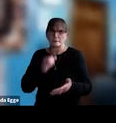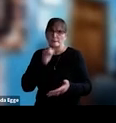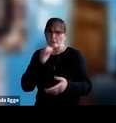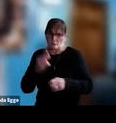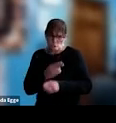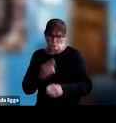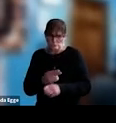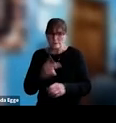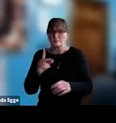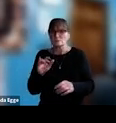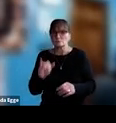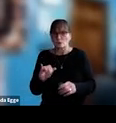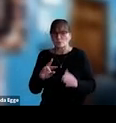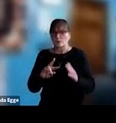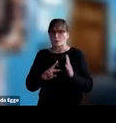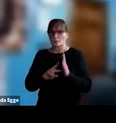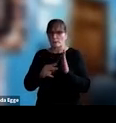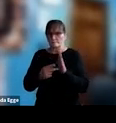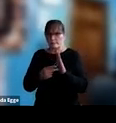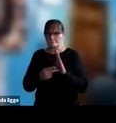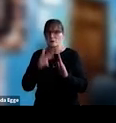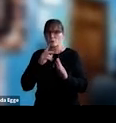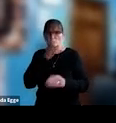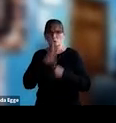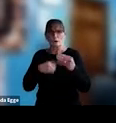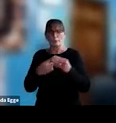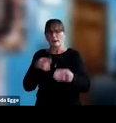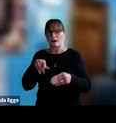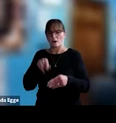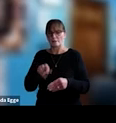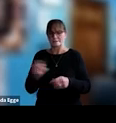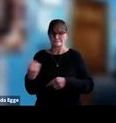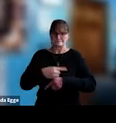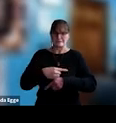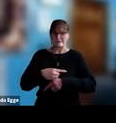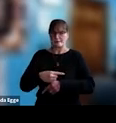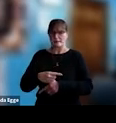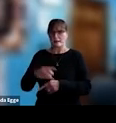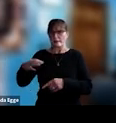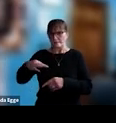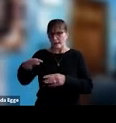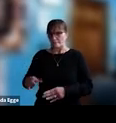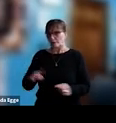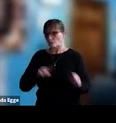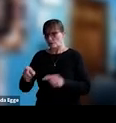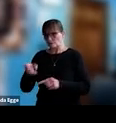Así que que de lo que pueden hablar es del día en que la persona que acudió a urgencias